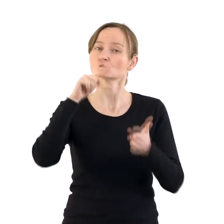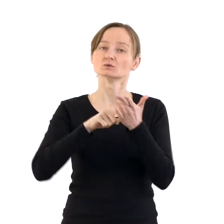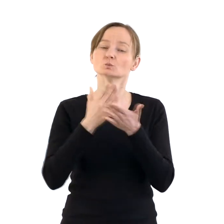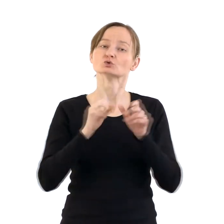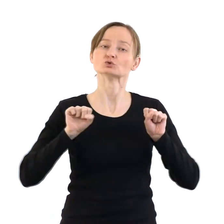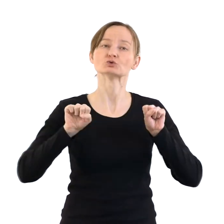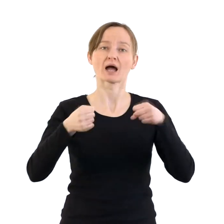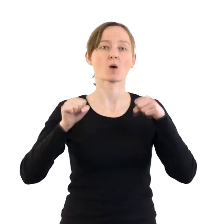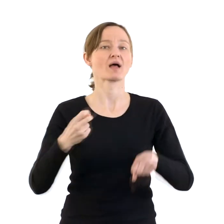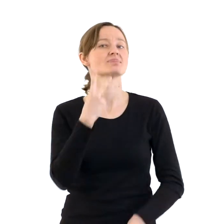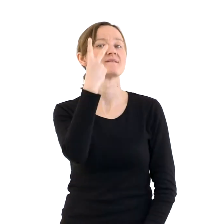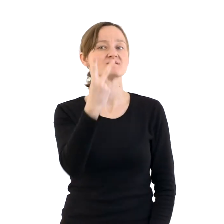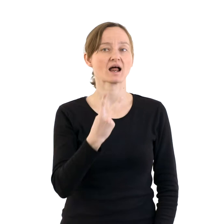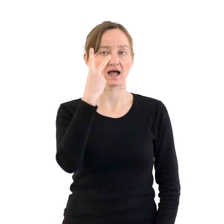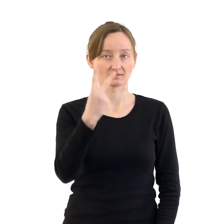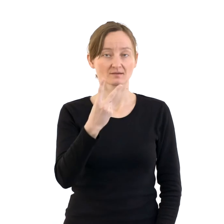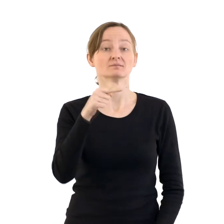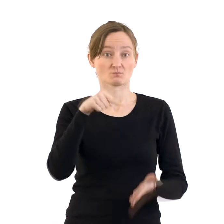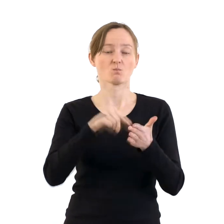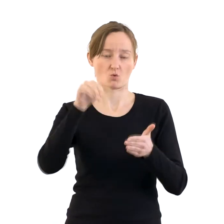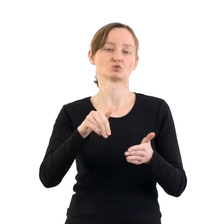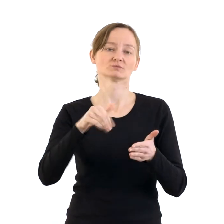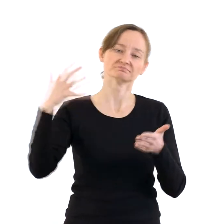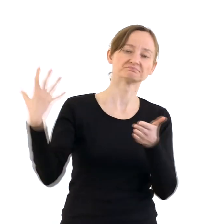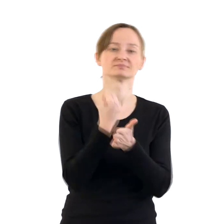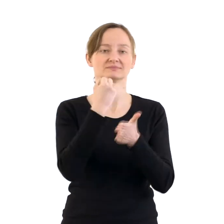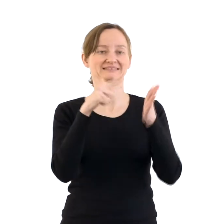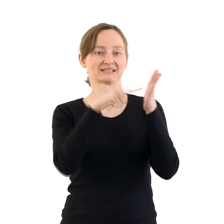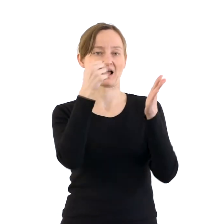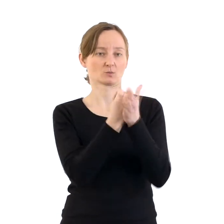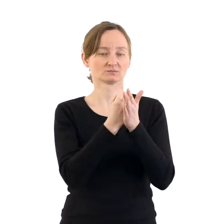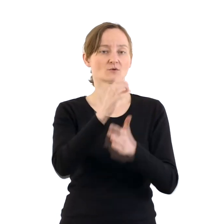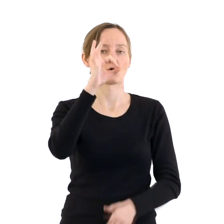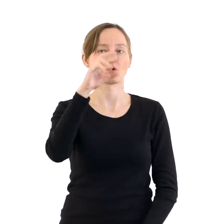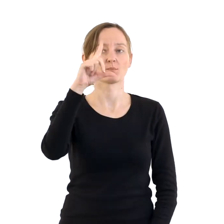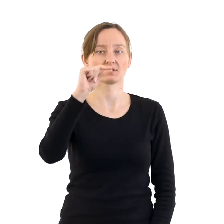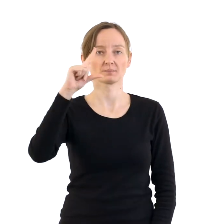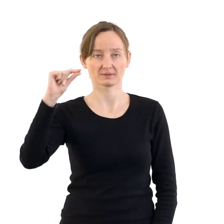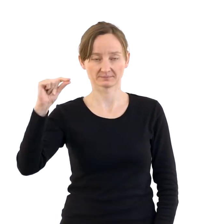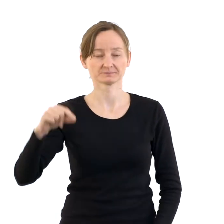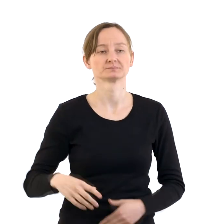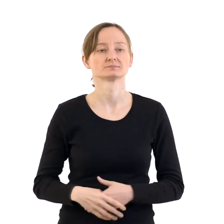jeśli działają dwa lata to mogą uzyskać status OPP.